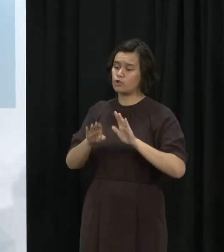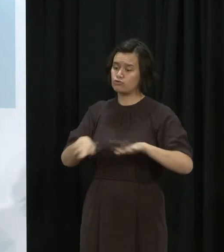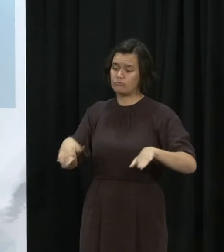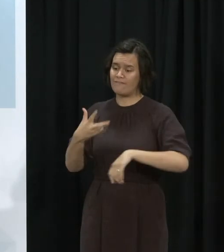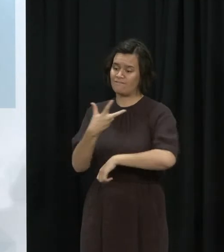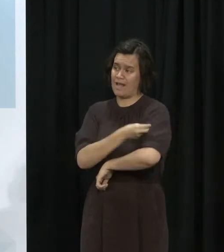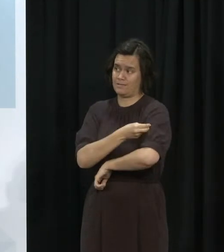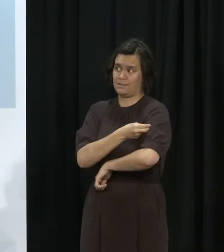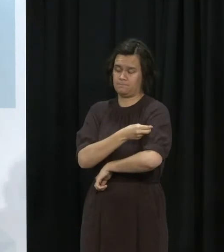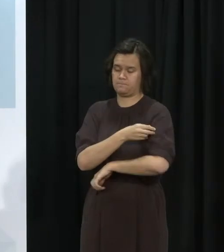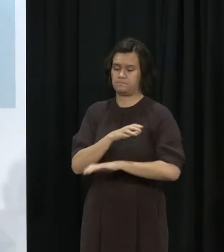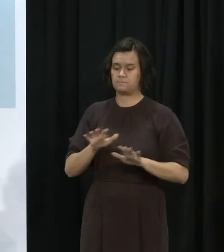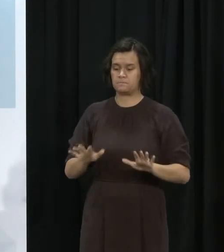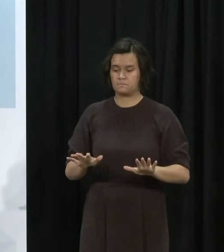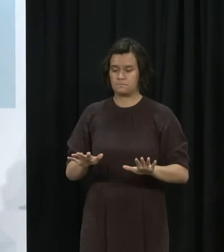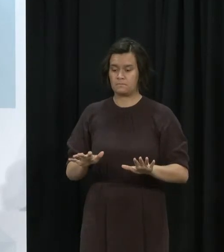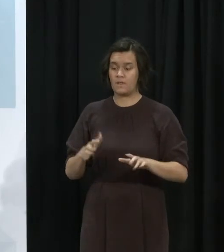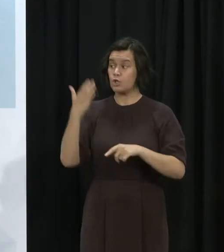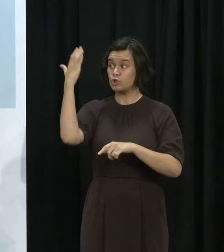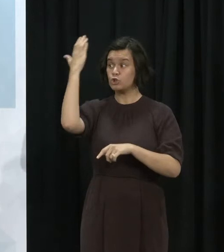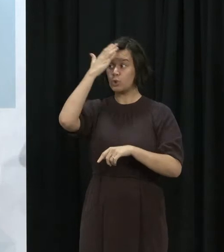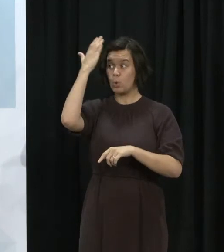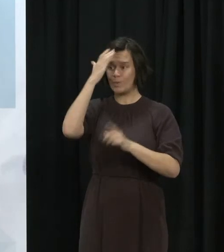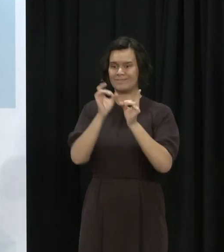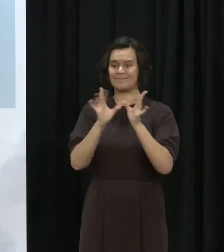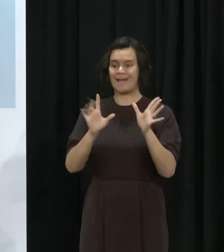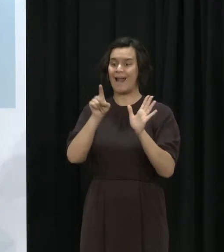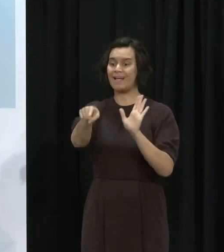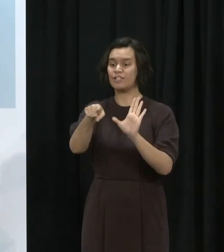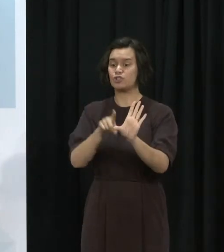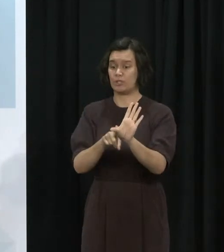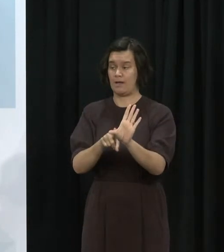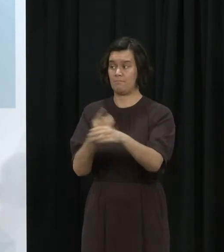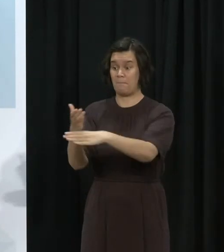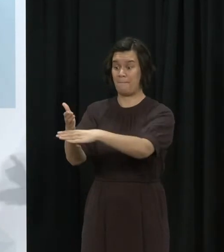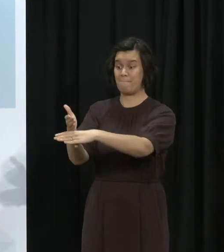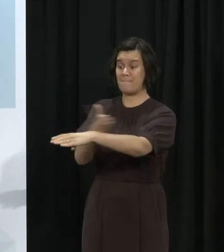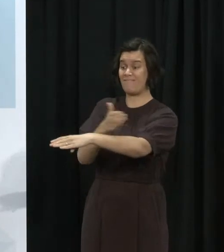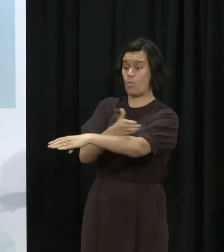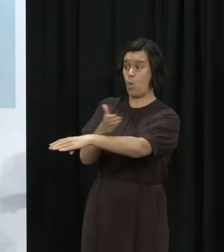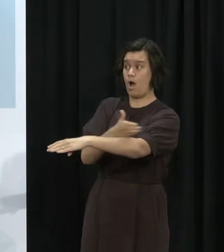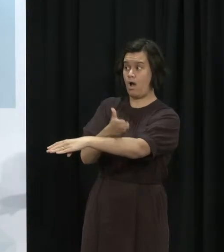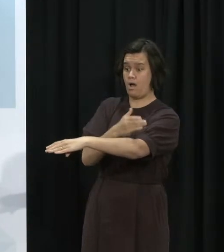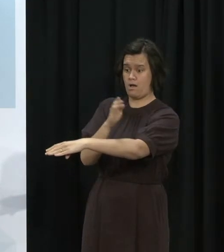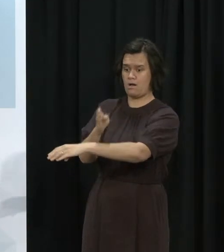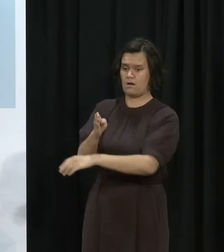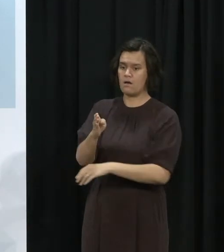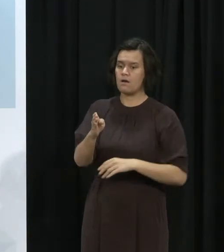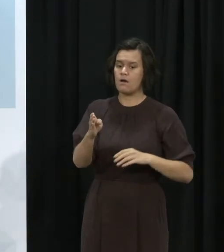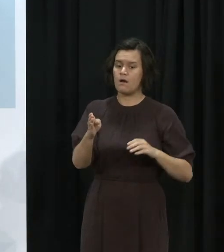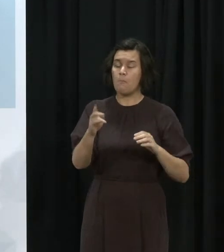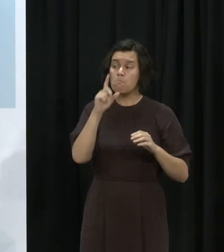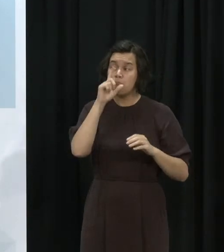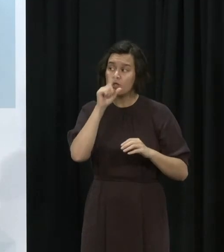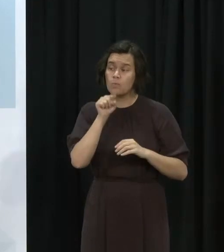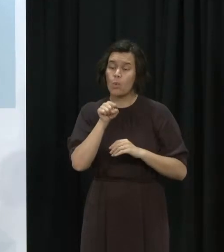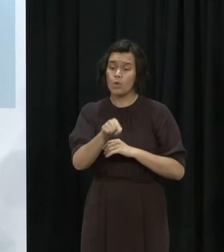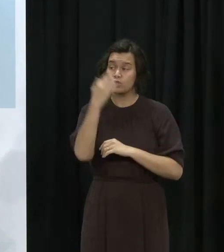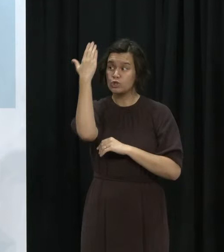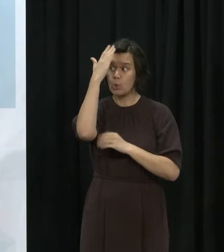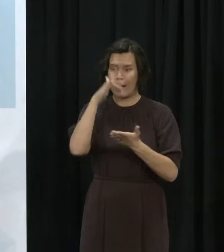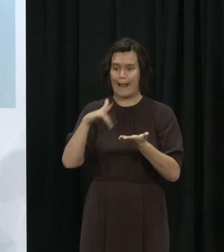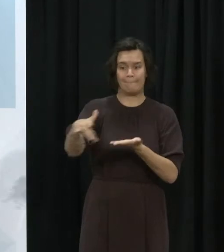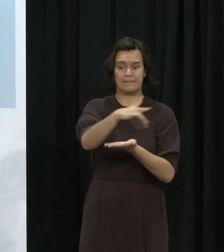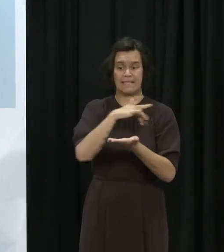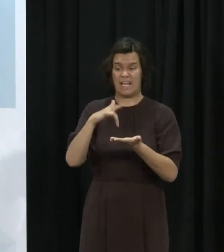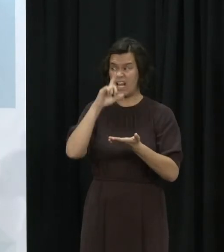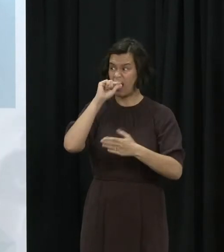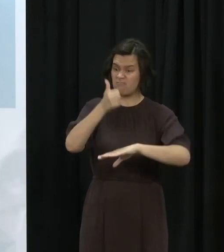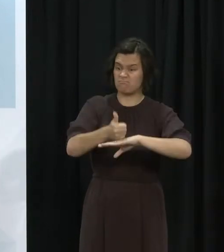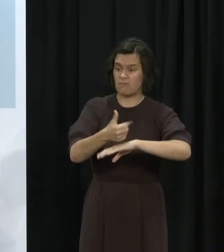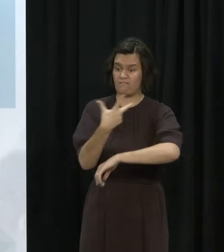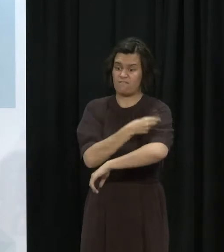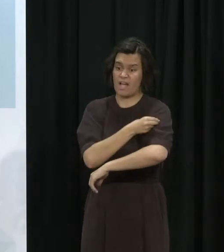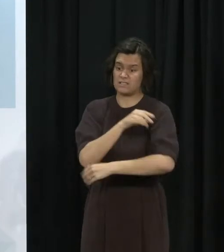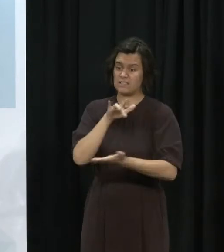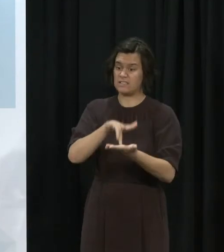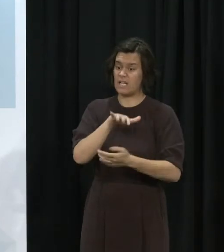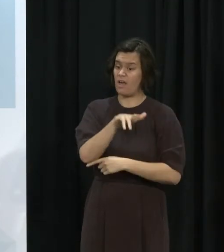III, e wha ranei.